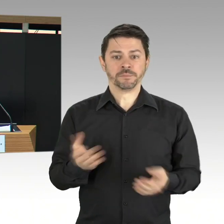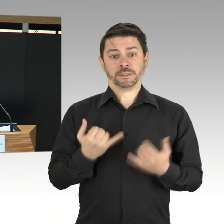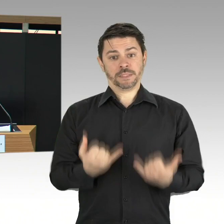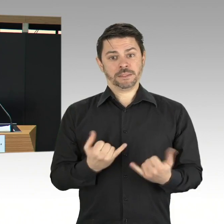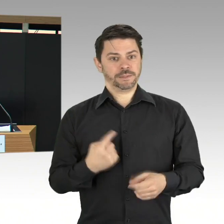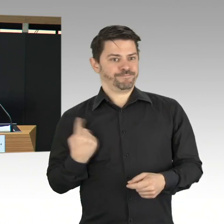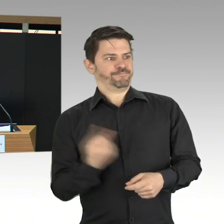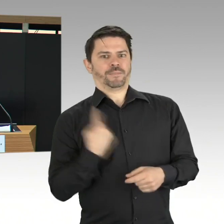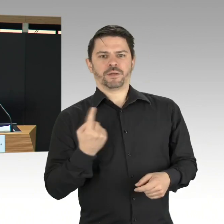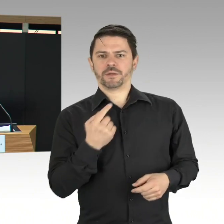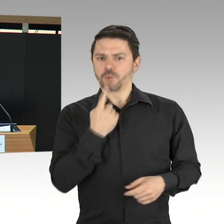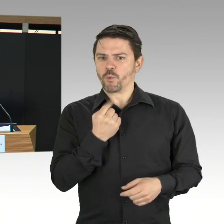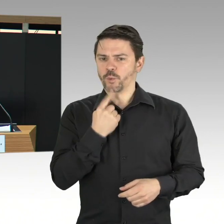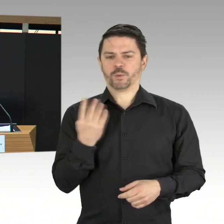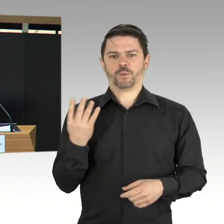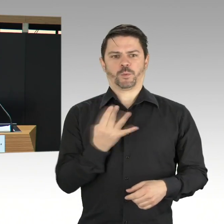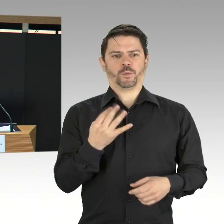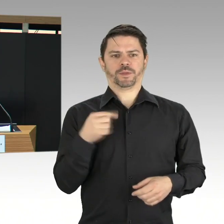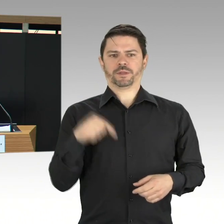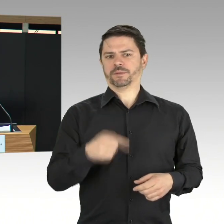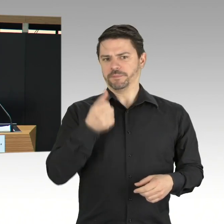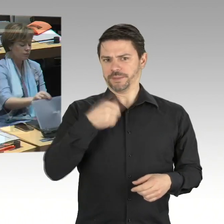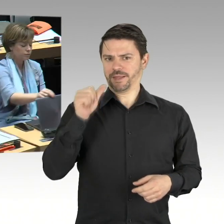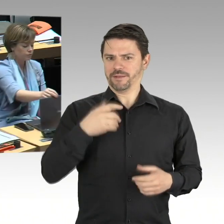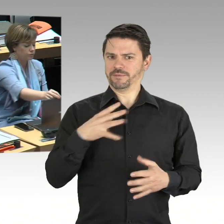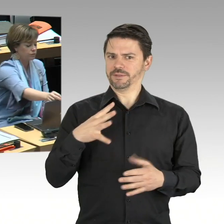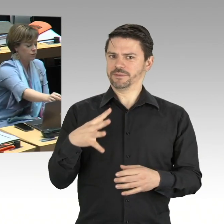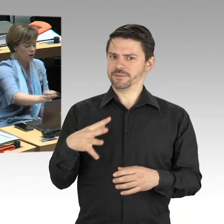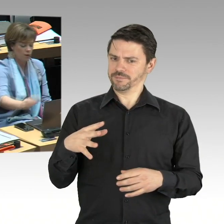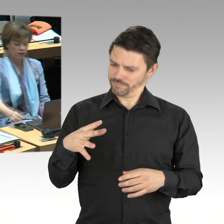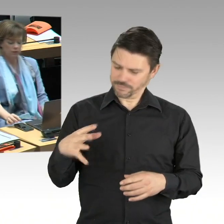und Sie stellen sich hier vorne hin und erklären etwas,